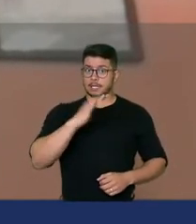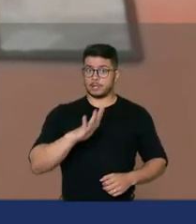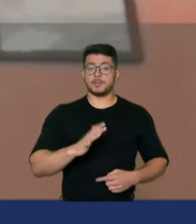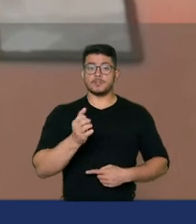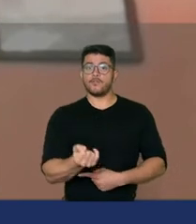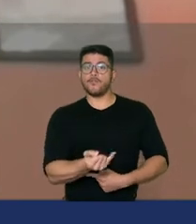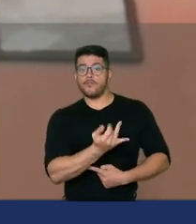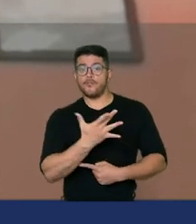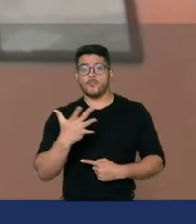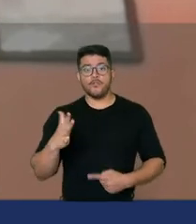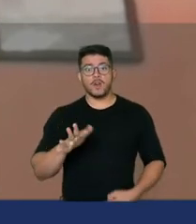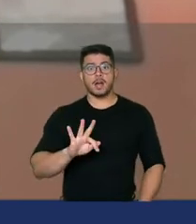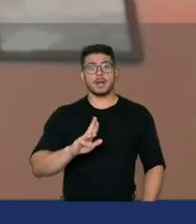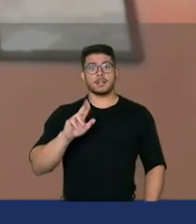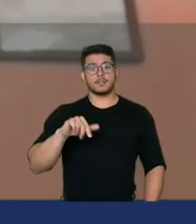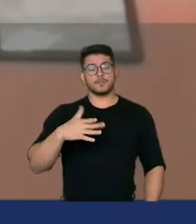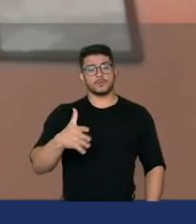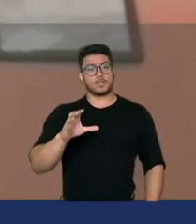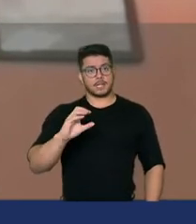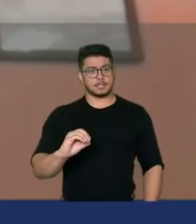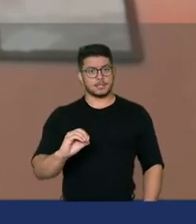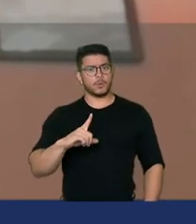NO BRASIL... INÚMERAS FUNDAÇÕES E INSTITUTOS FILANTRÓPICOS QUE FAZEM UM TRABALHO DE EXCELENTE NÍVEL E